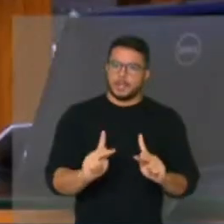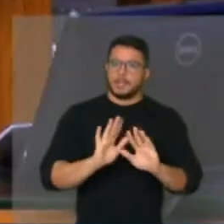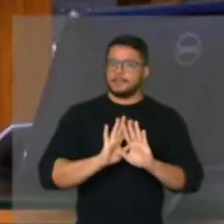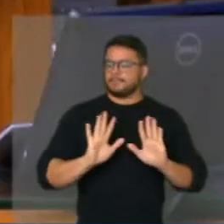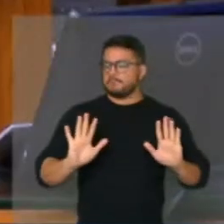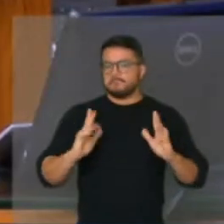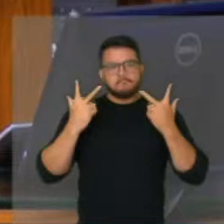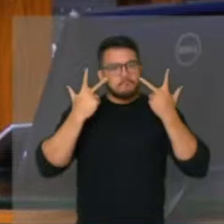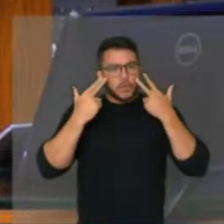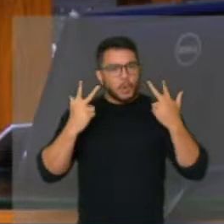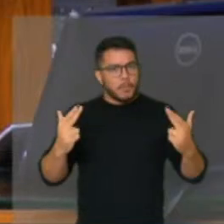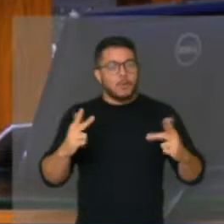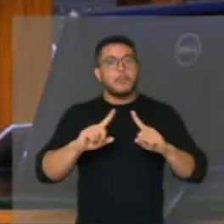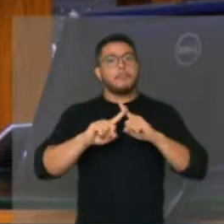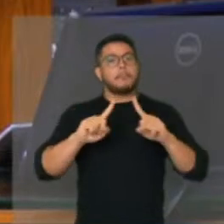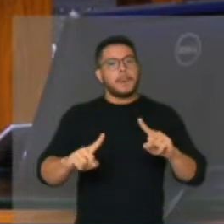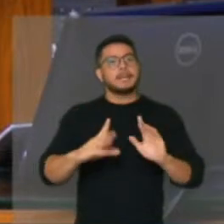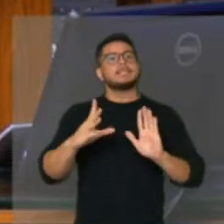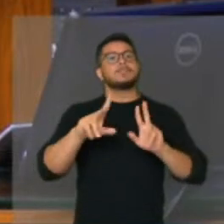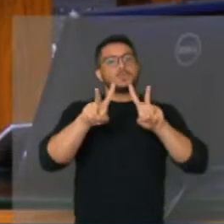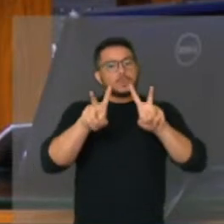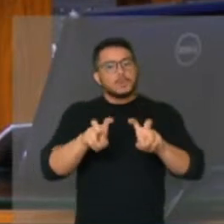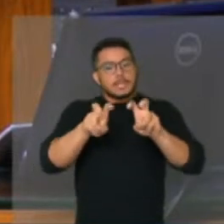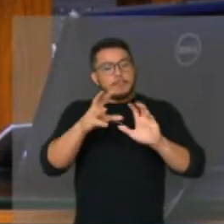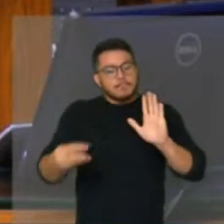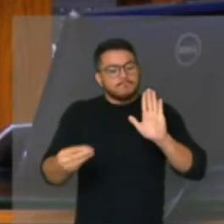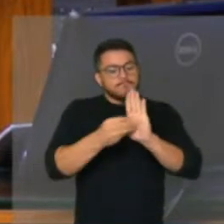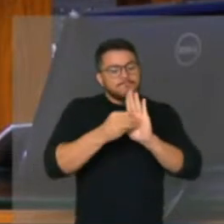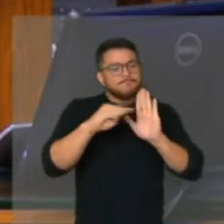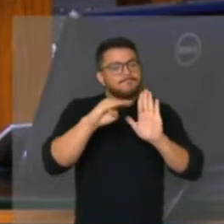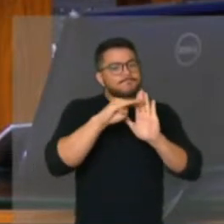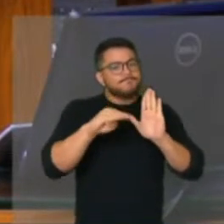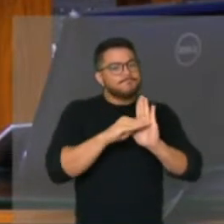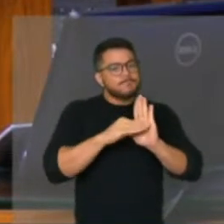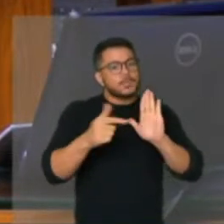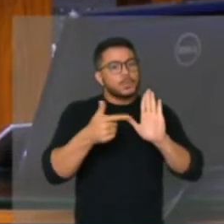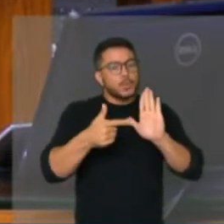AMANHÃ COMO SEGUNDO ITEM DA PAUTA, O PRIMEIRO SERÁ A QUESTÃO DO TEMPO DE TV, O